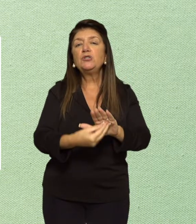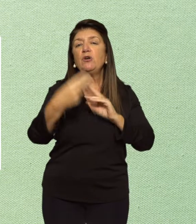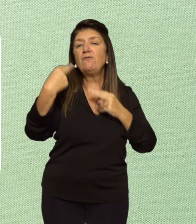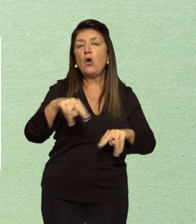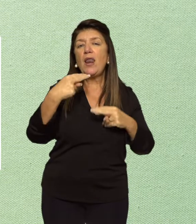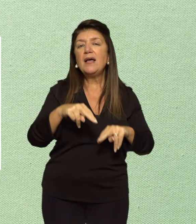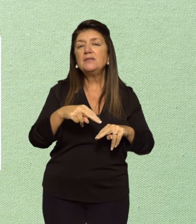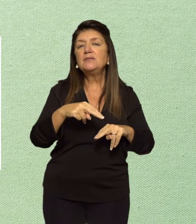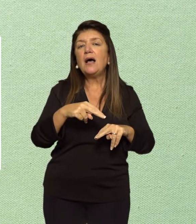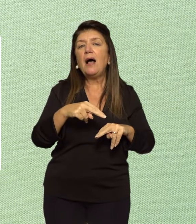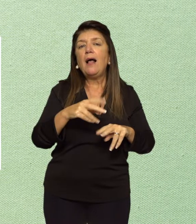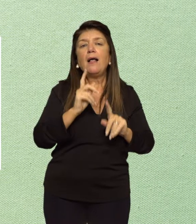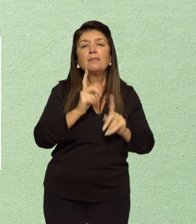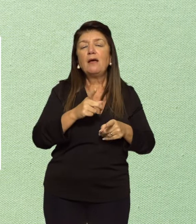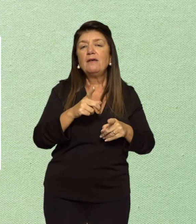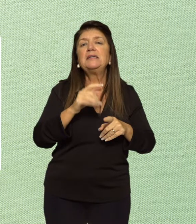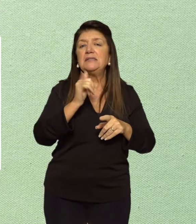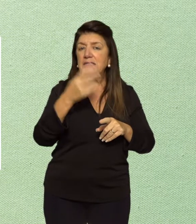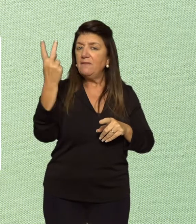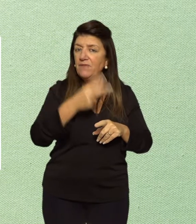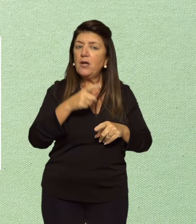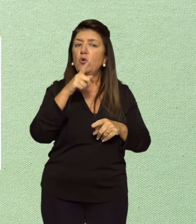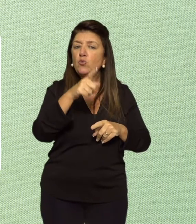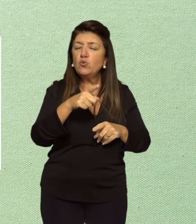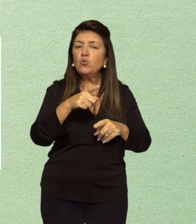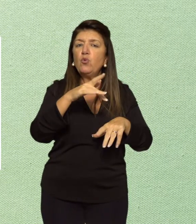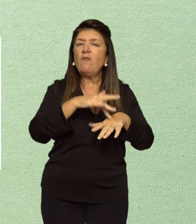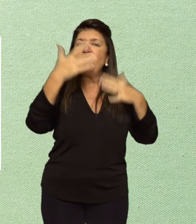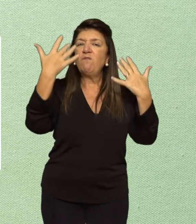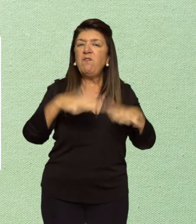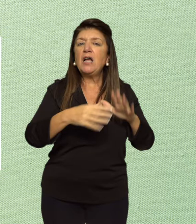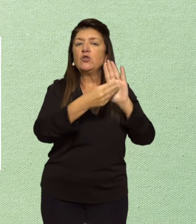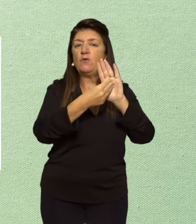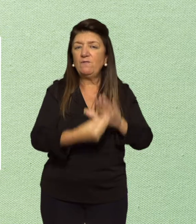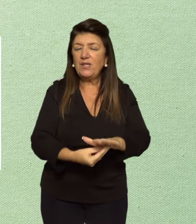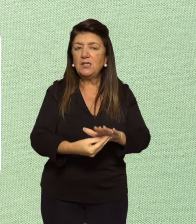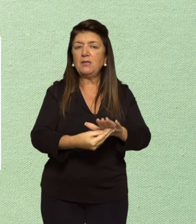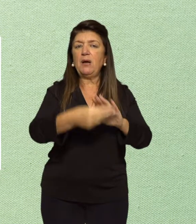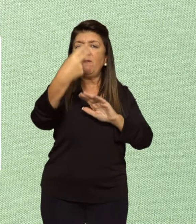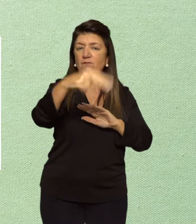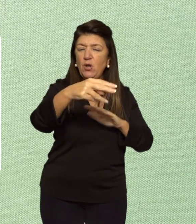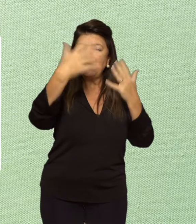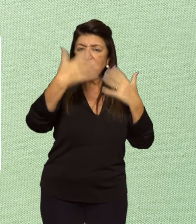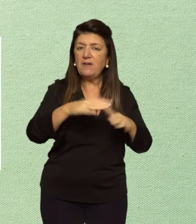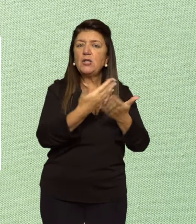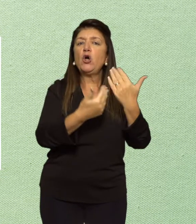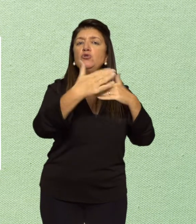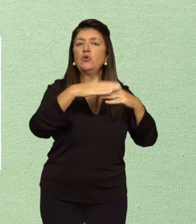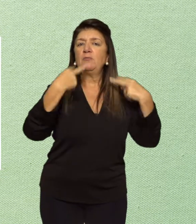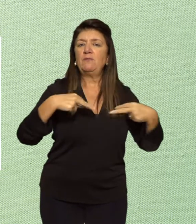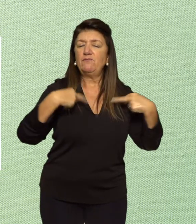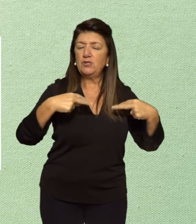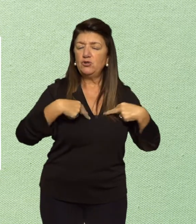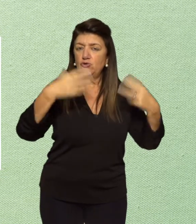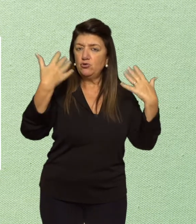"Tu è vero, sei stato anche una vittima, un sopravvissuto verrebbe da dire con un termine molto più utile alla persona...-